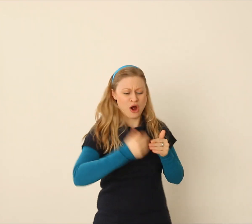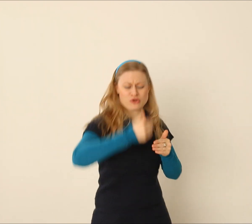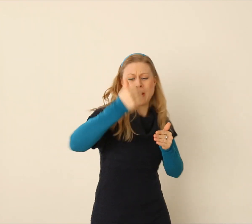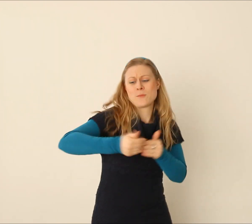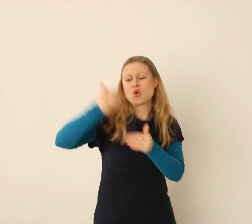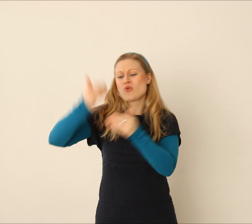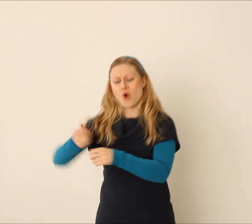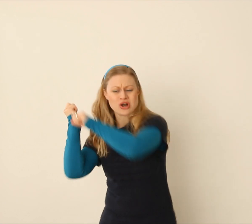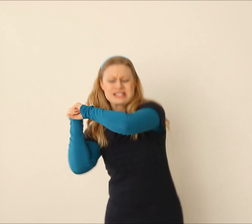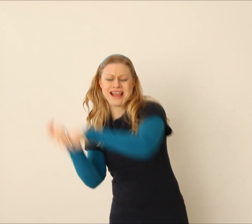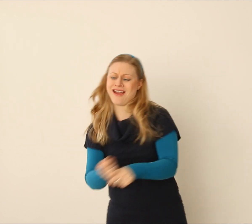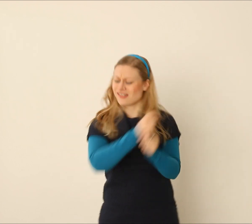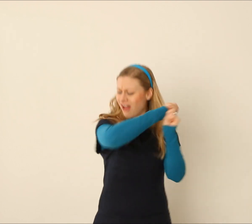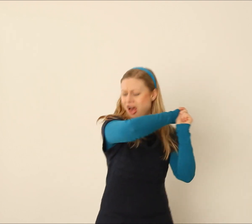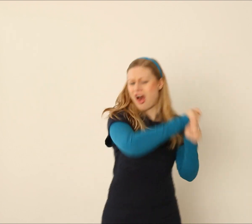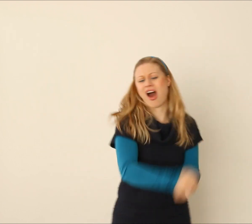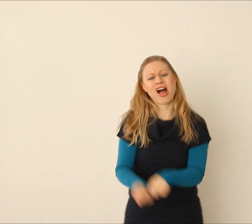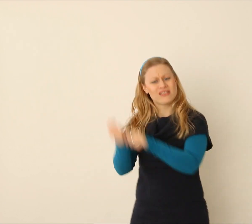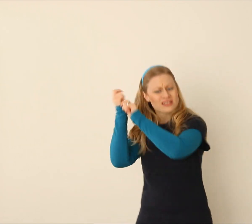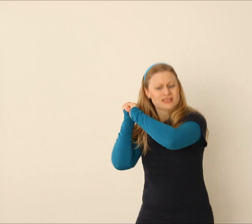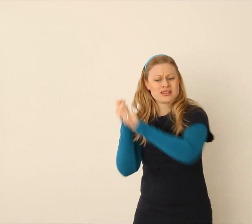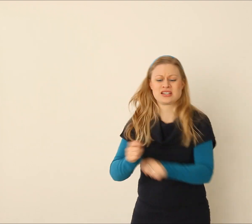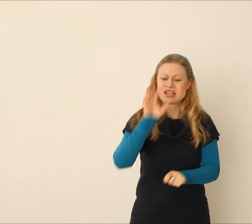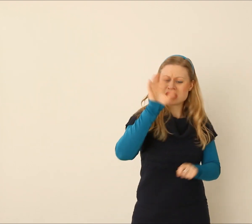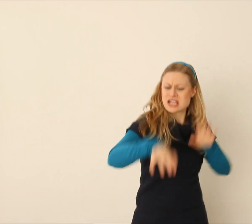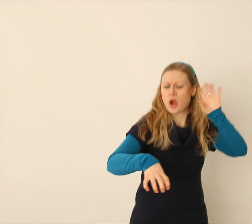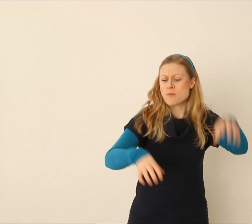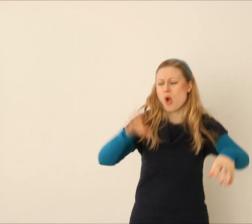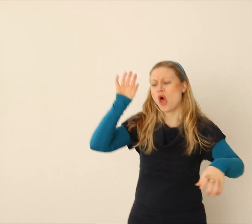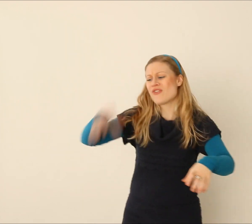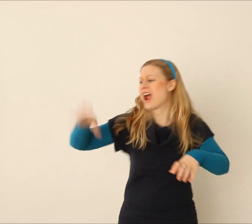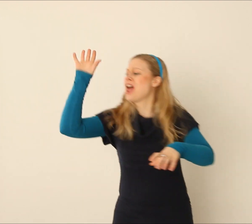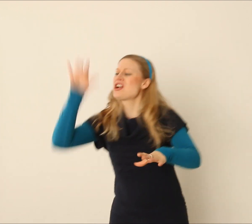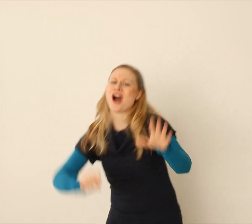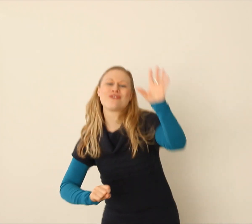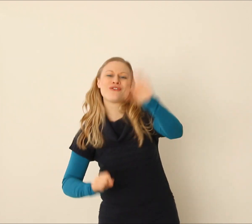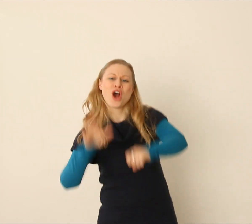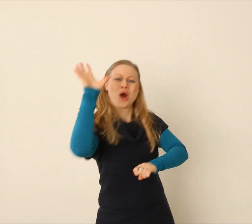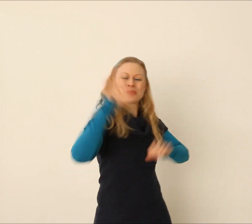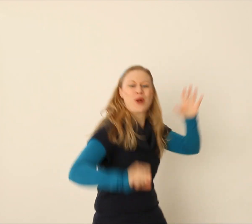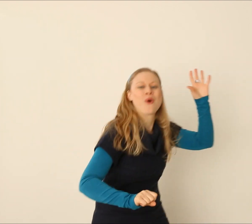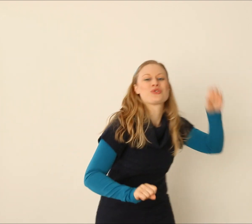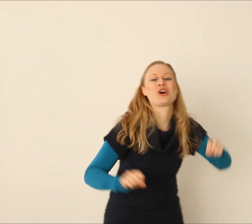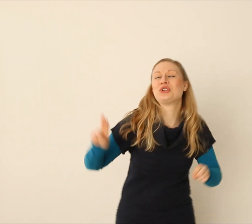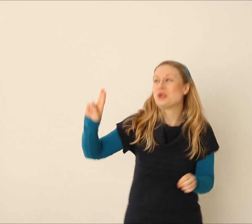Elke muur wordt neergehaald, ieder bolwerk afgebroken.